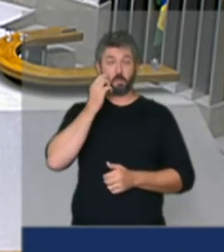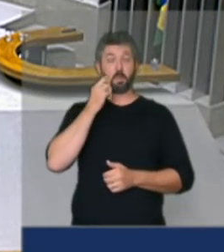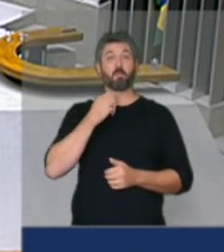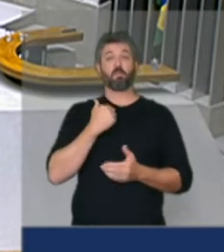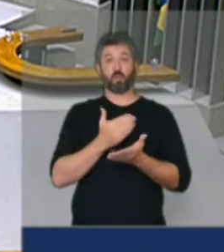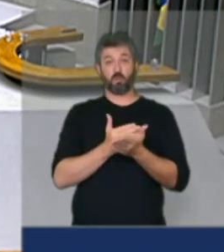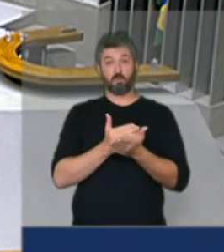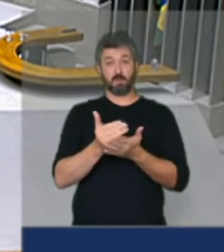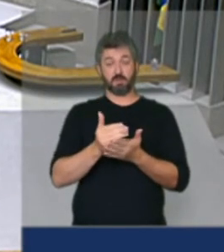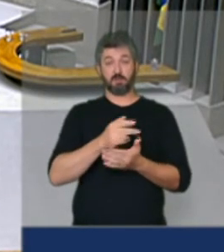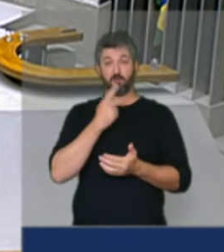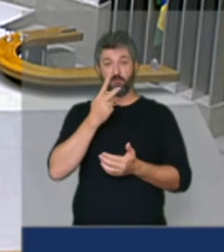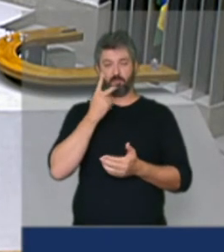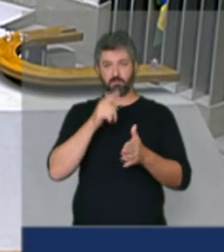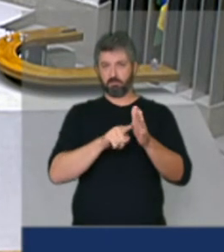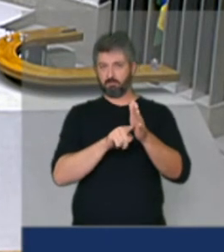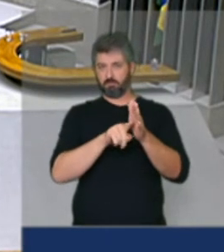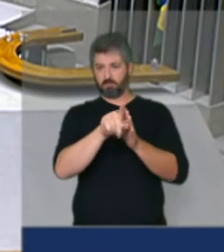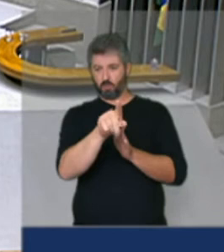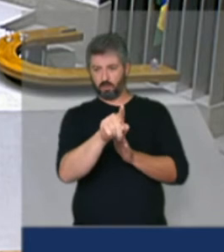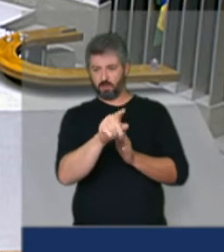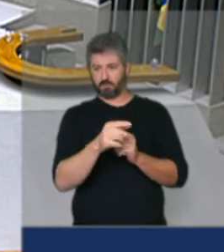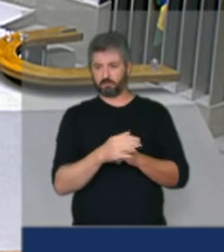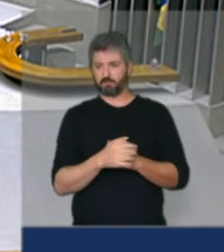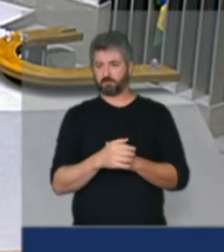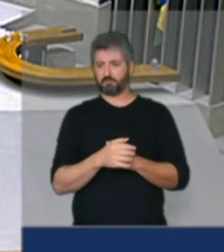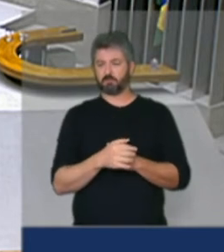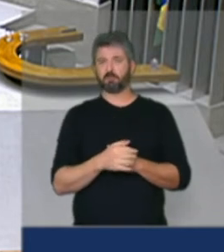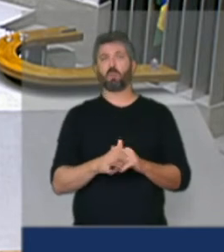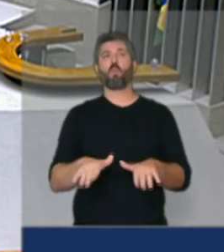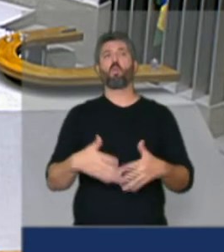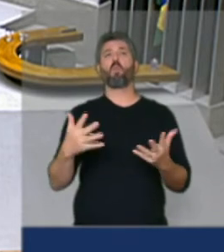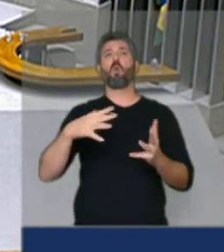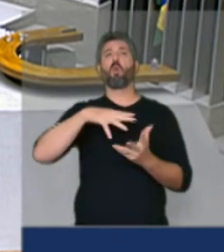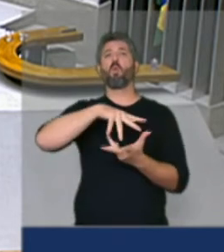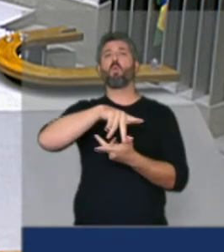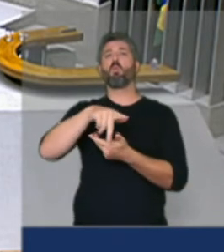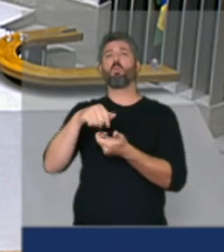A MINHA FALA COM UMA PERGUNTA: EM QUE MUNDO VIVE MESMO ESSE